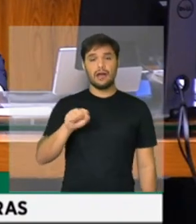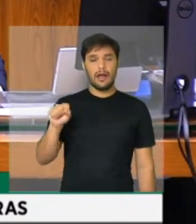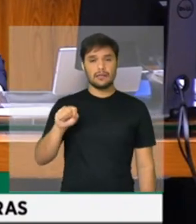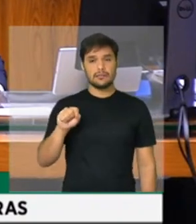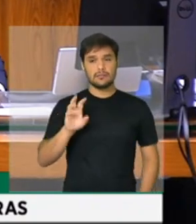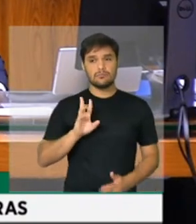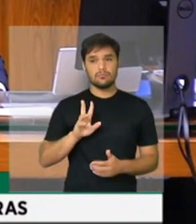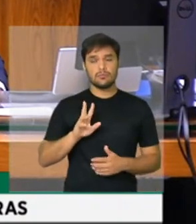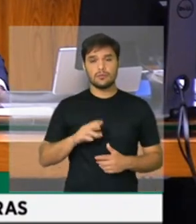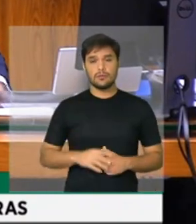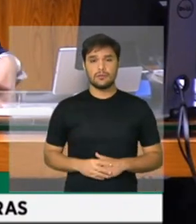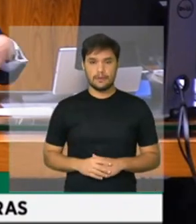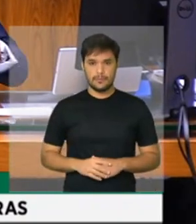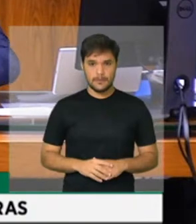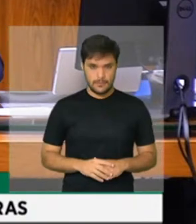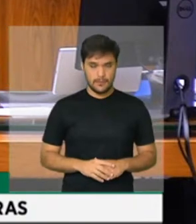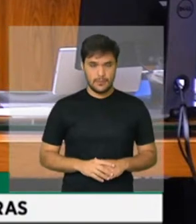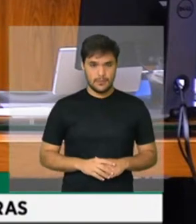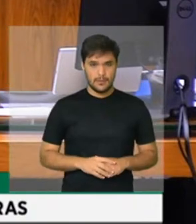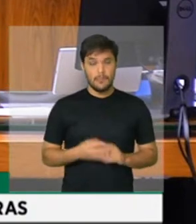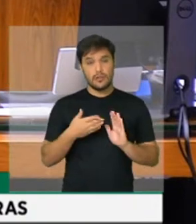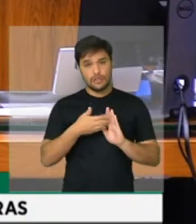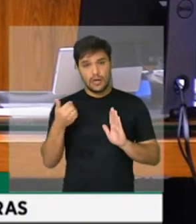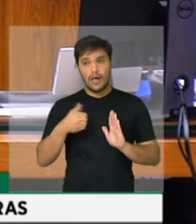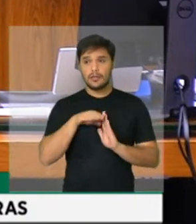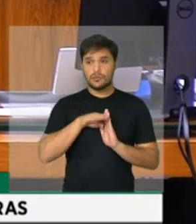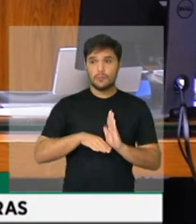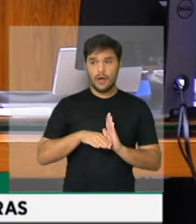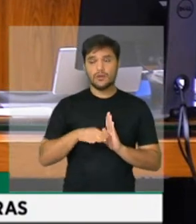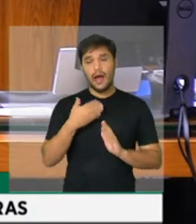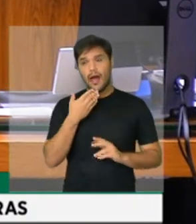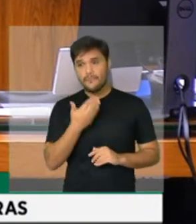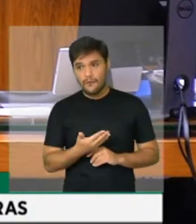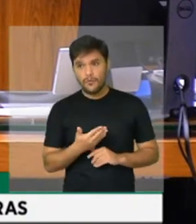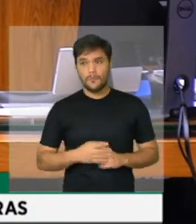GASS. DEPUTADO BOHN GASS, PARA REQUERIMENTO DE RETIRADA DE PAUTA PARA ENCAMINHAR A FAVOR DO REQUERIMENTO, DEPUTADO. POR